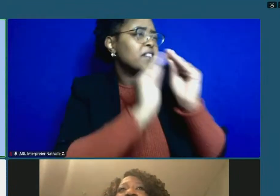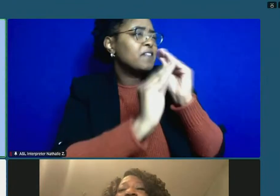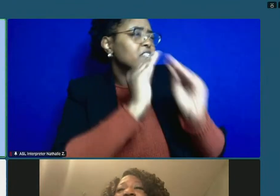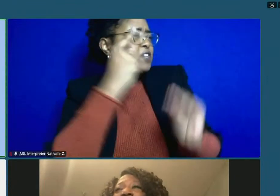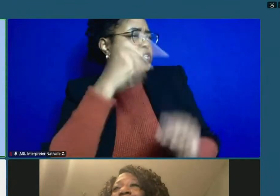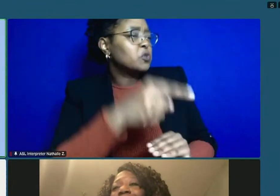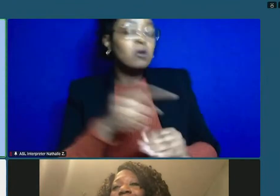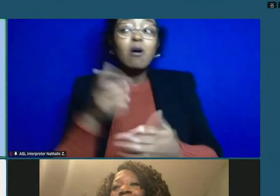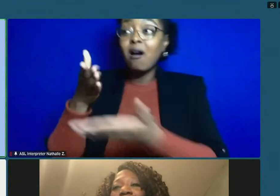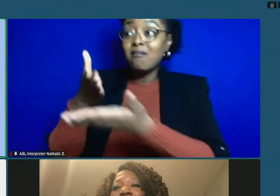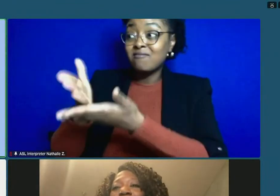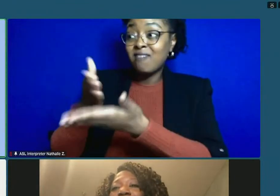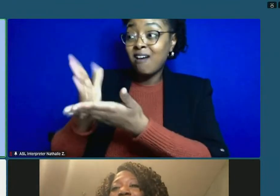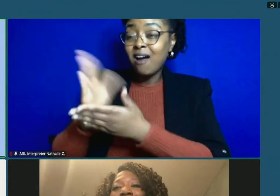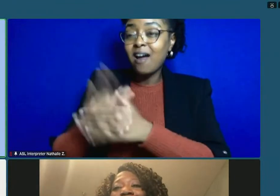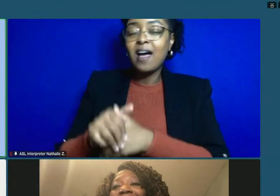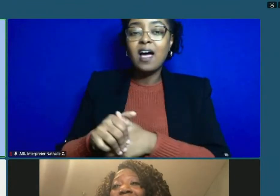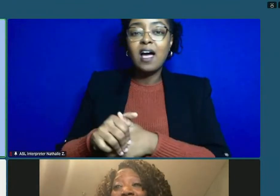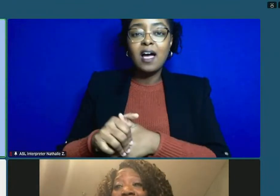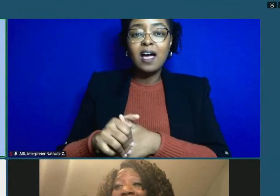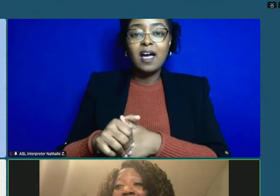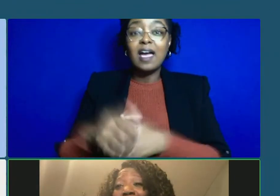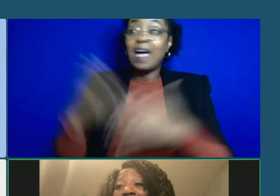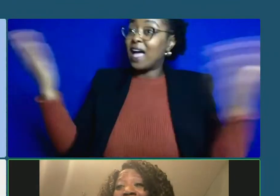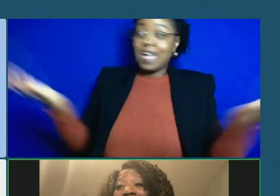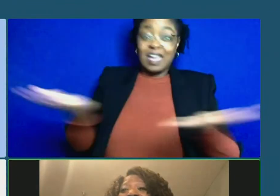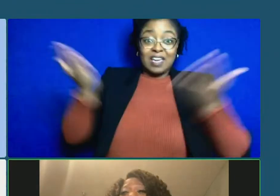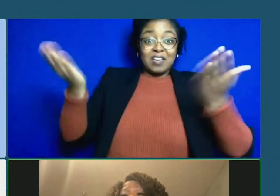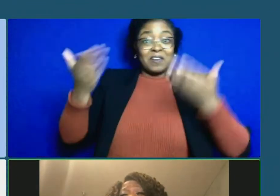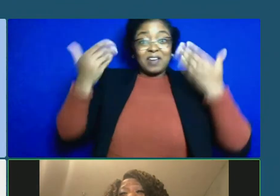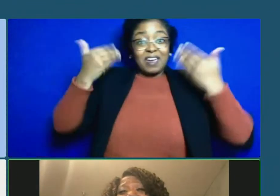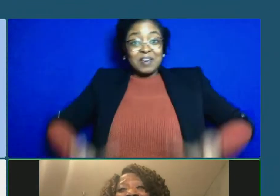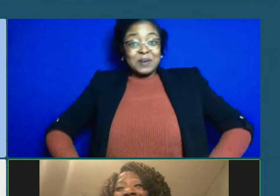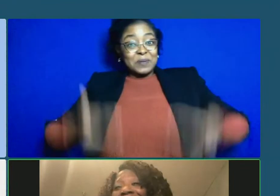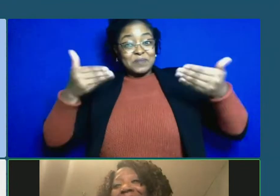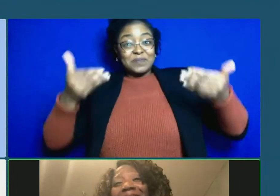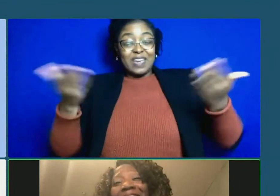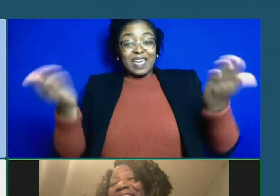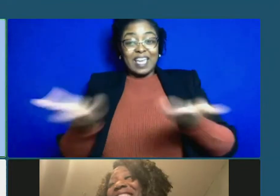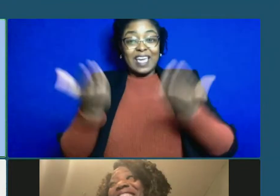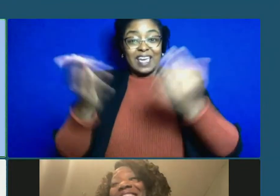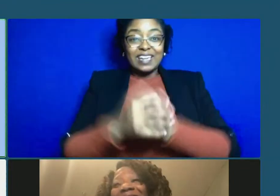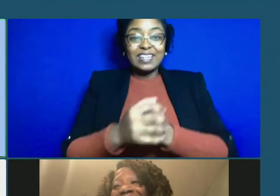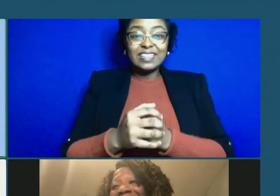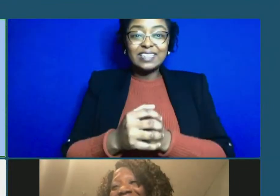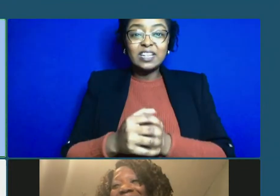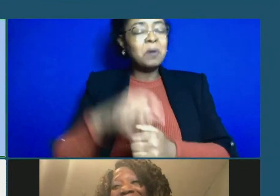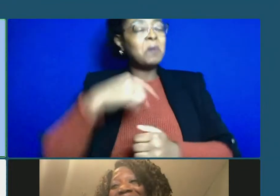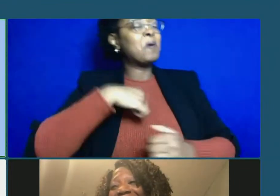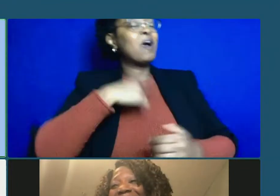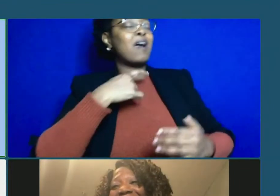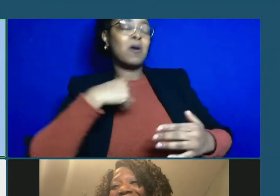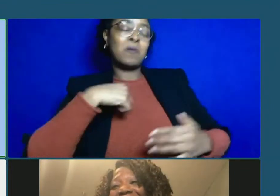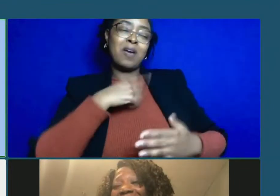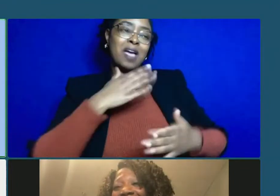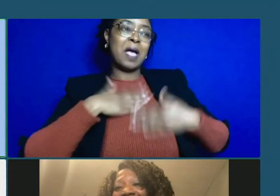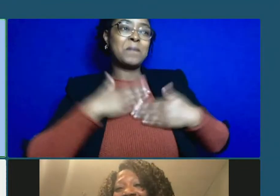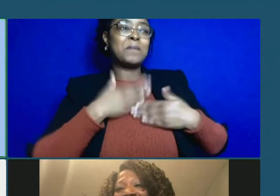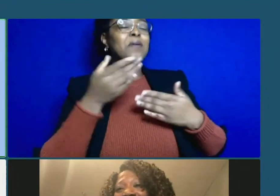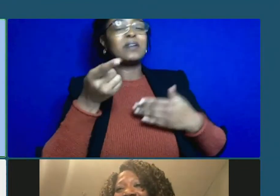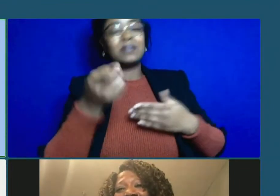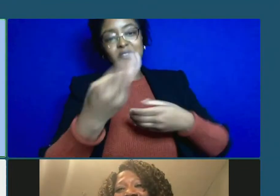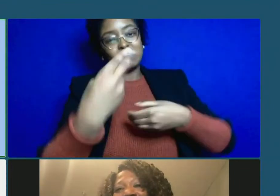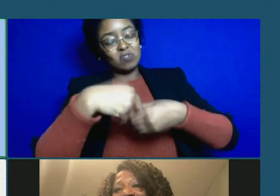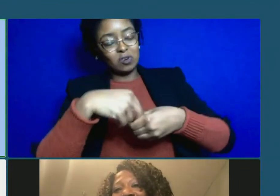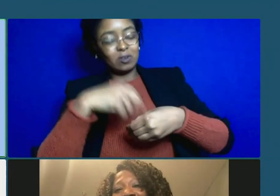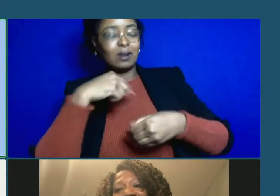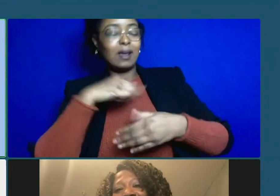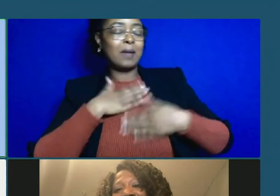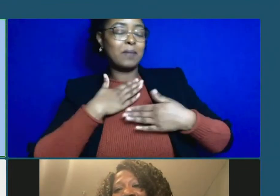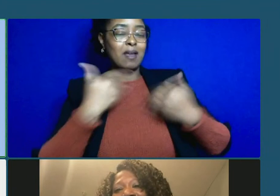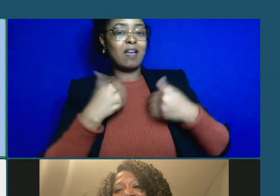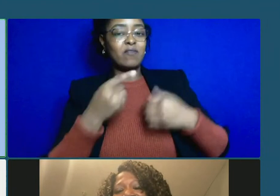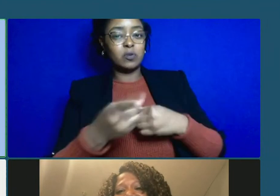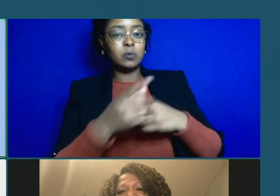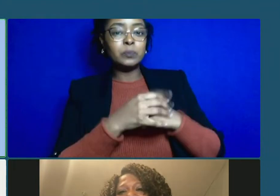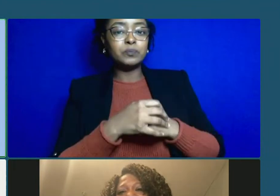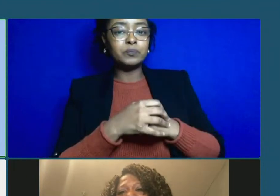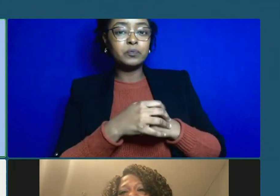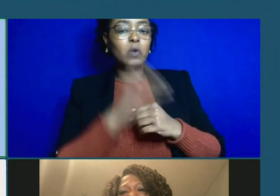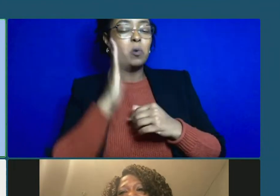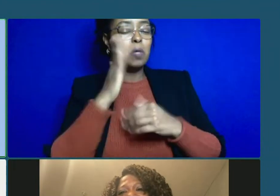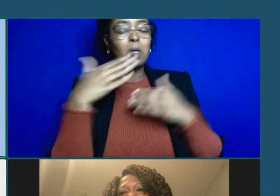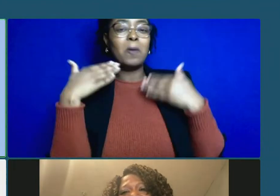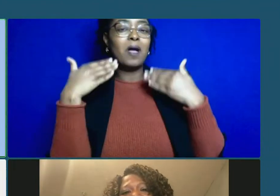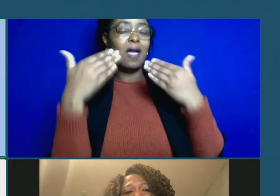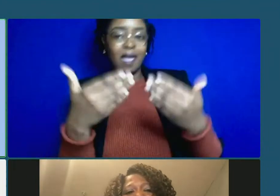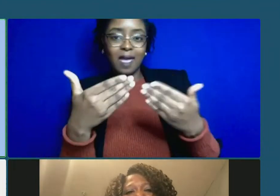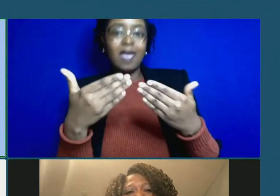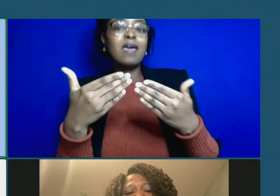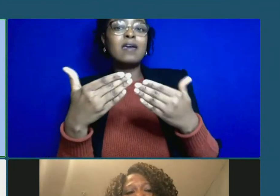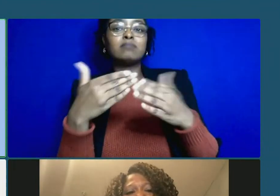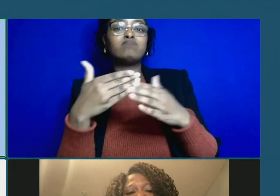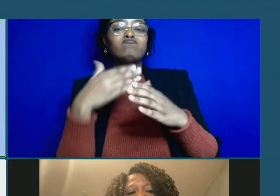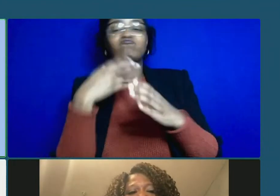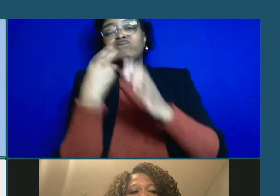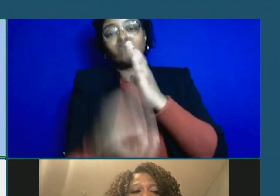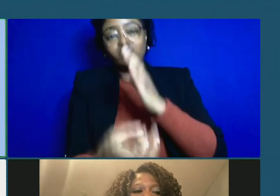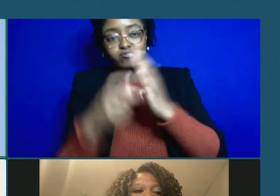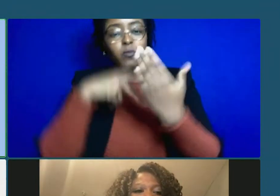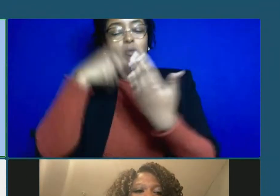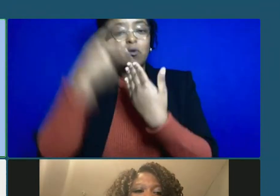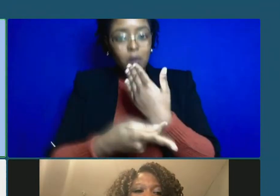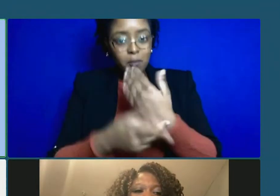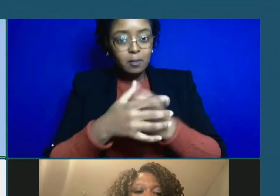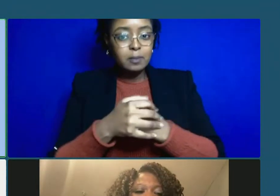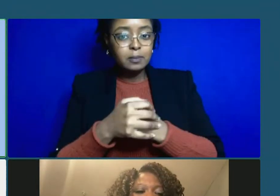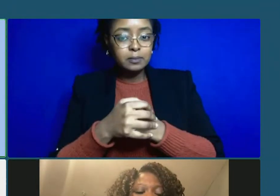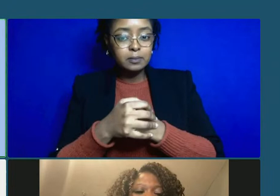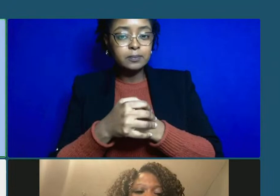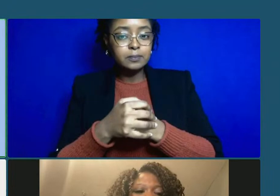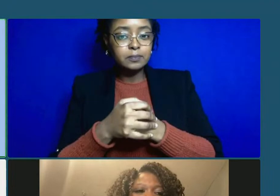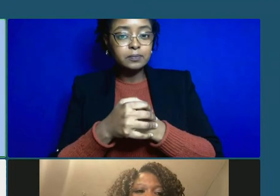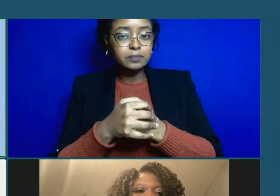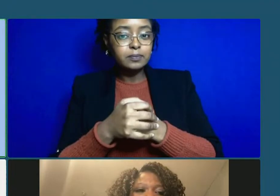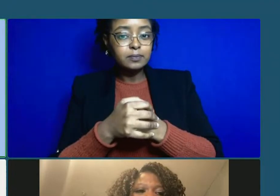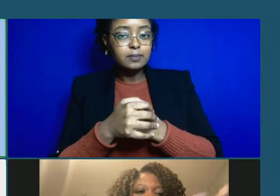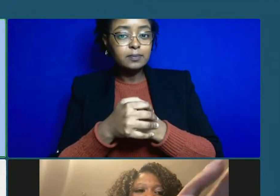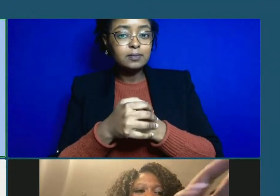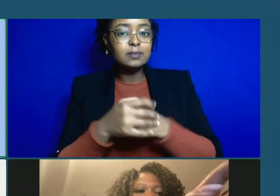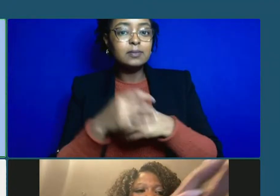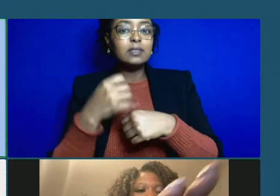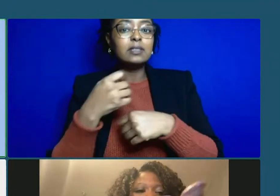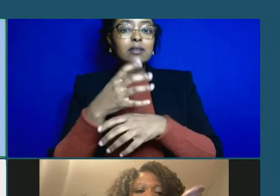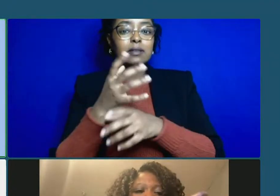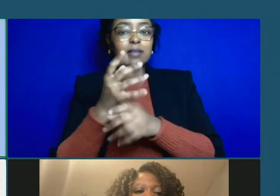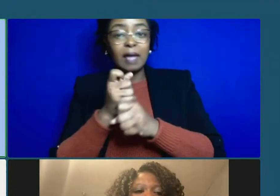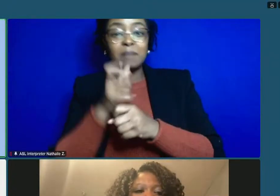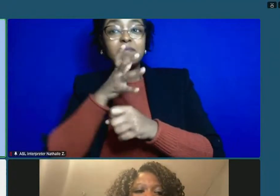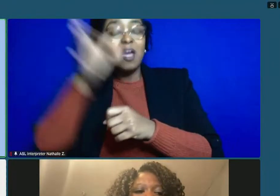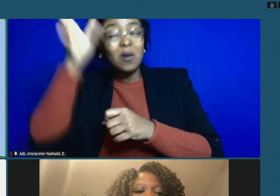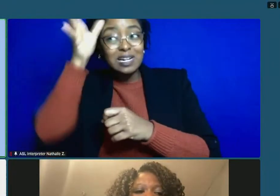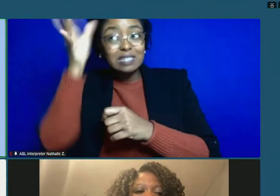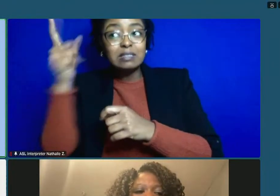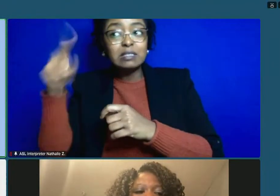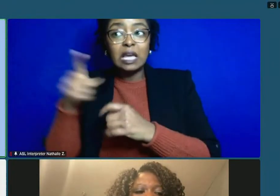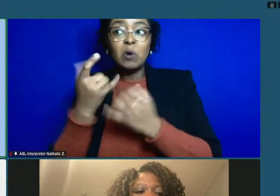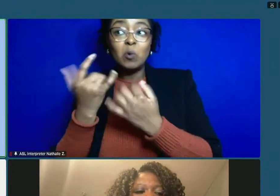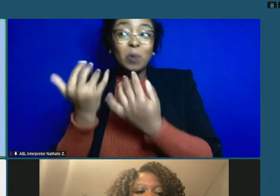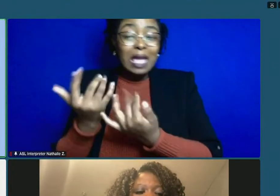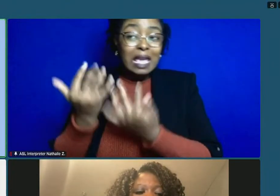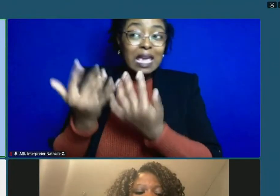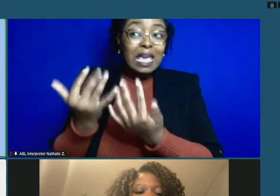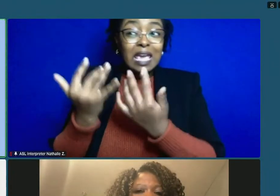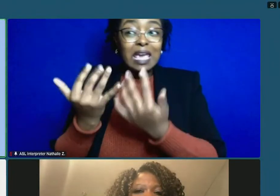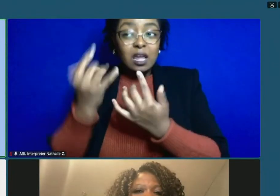es que No. A ver a la radio. Muy